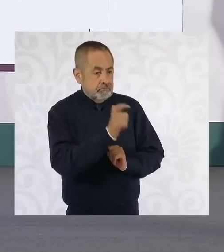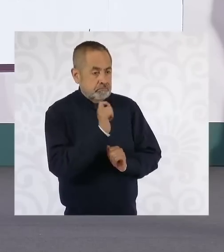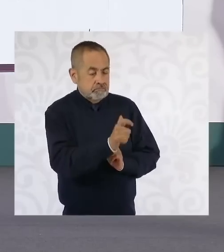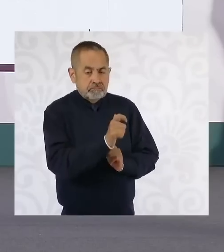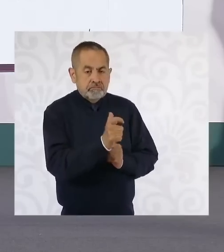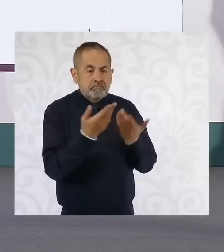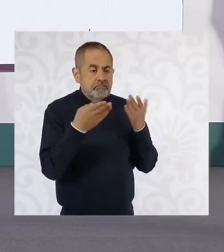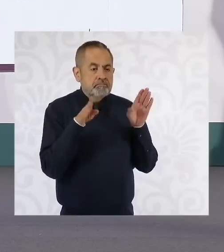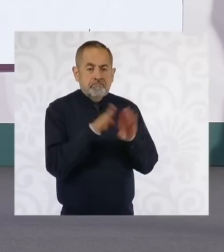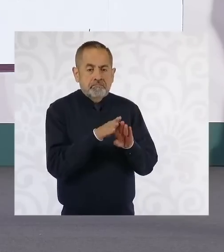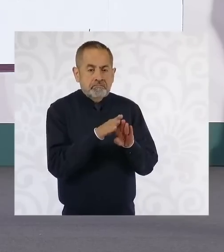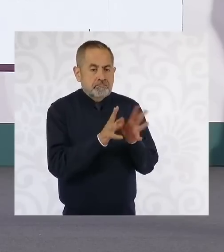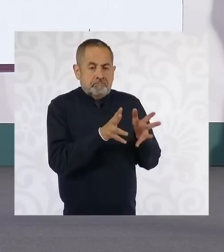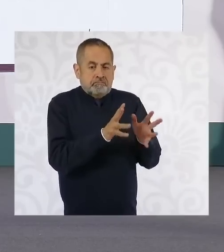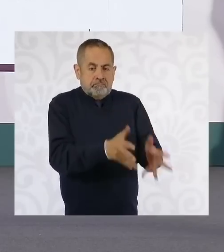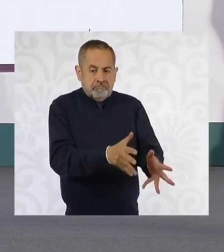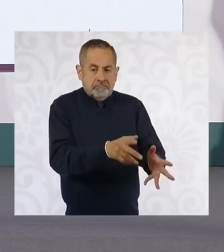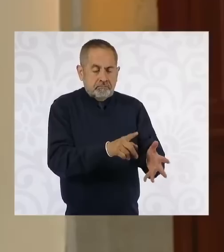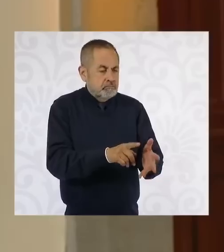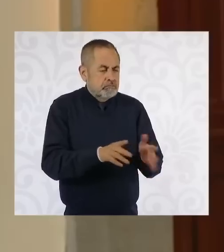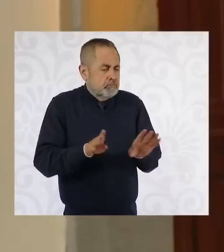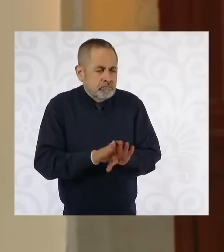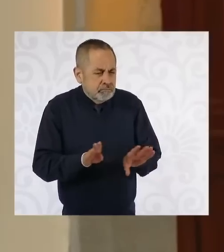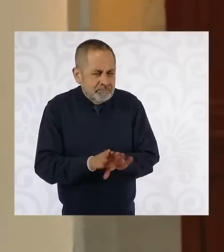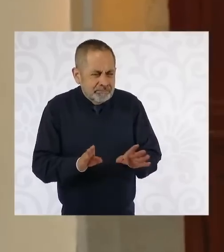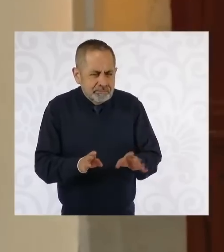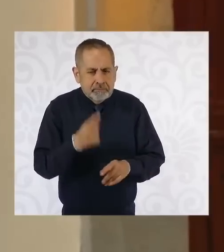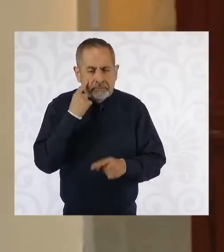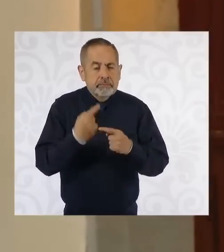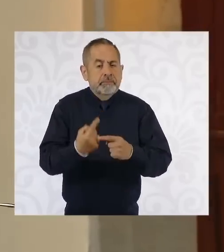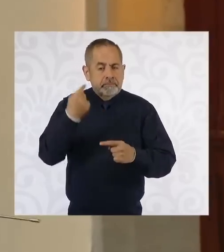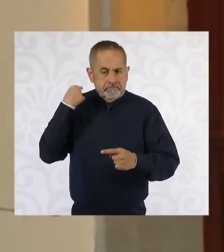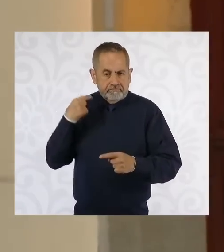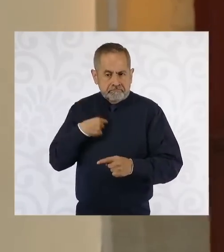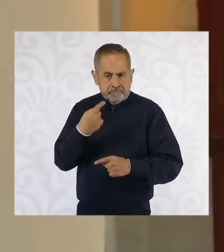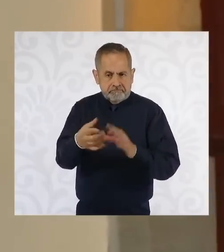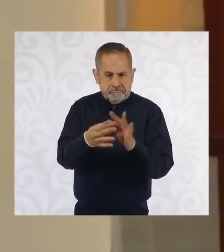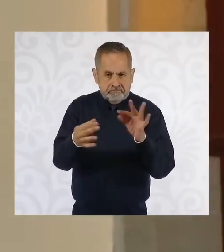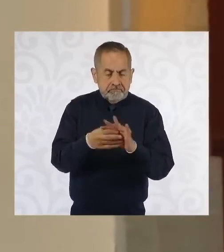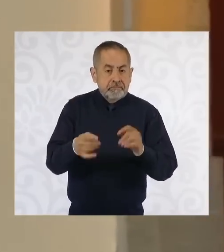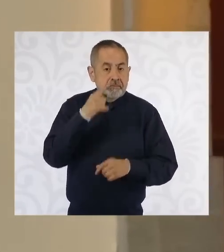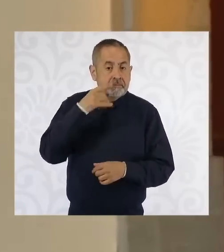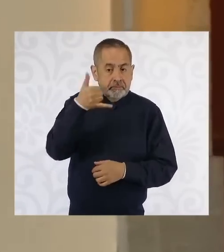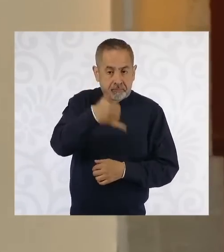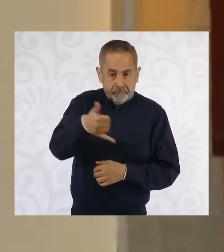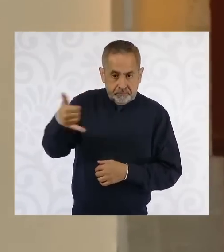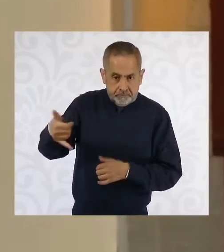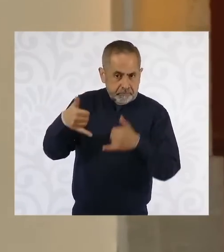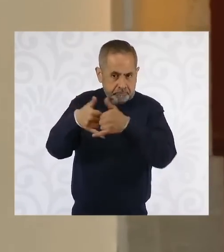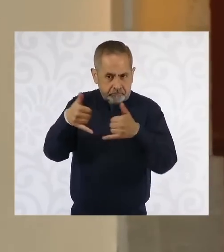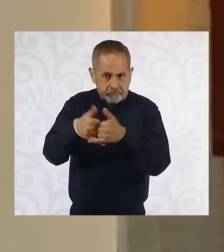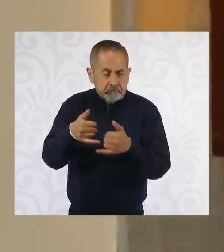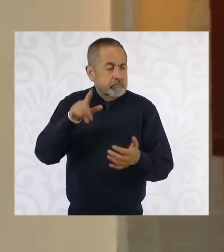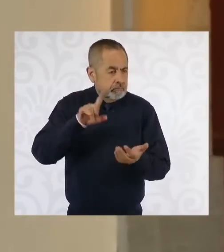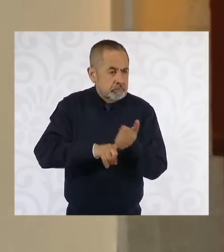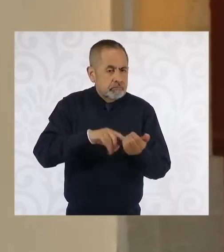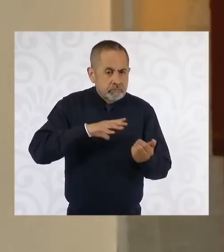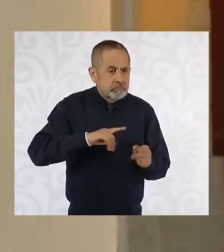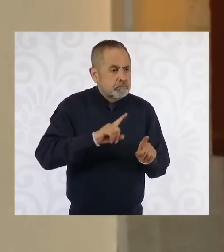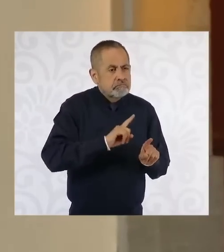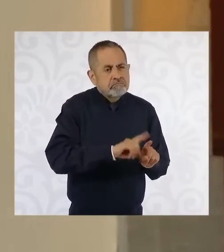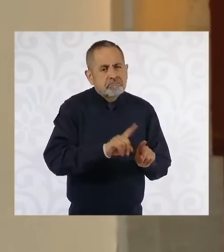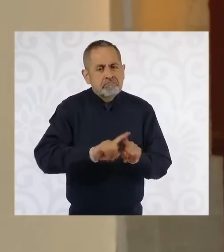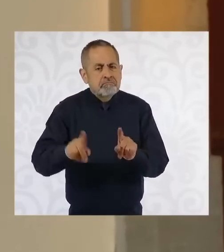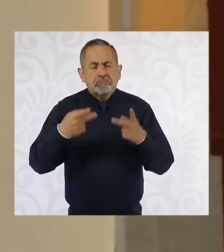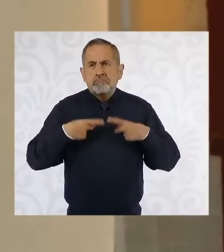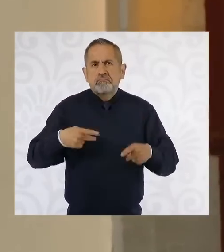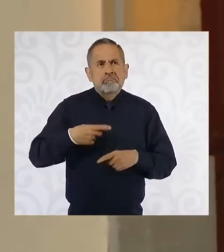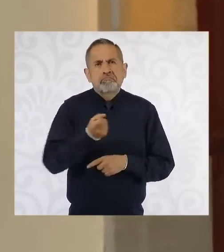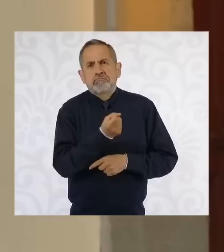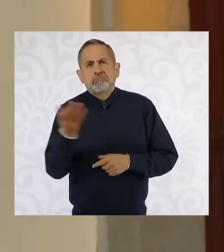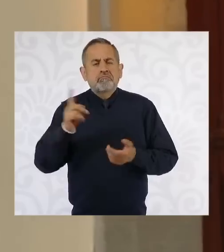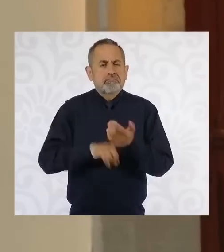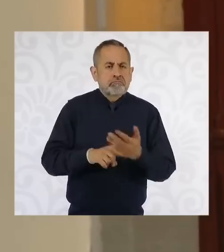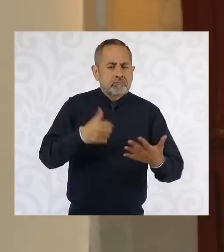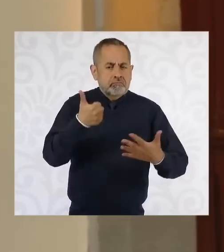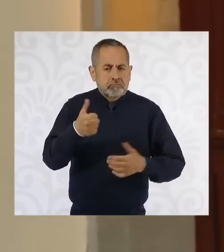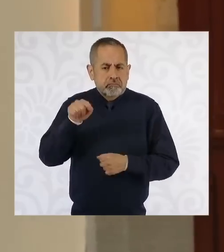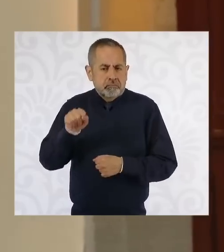anterior les platicábamos que en el Infonavit hay una cartera de alrededor de 6.2 millones de